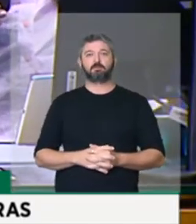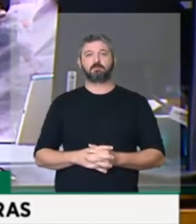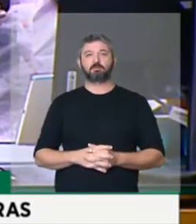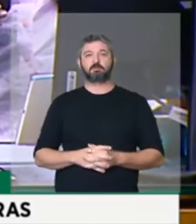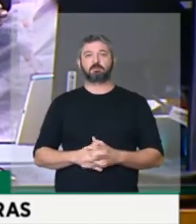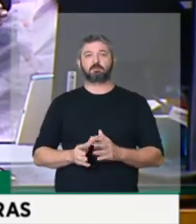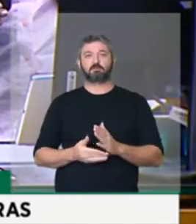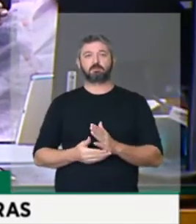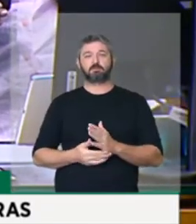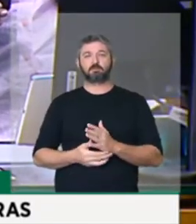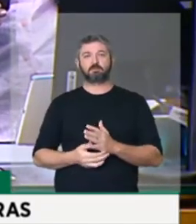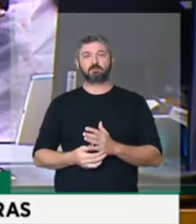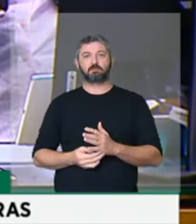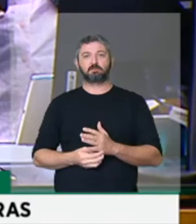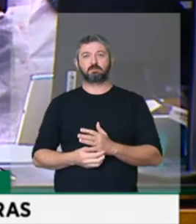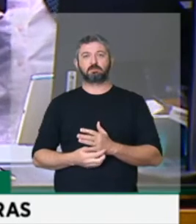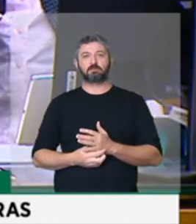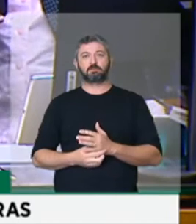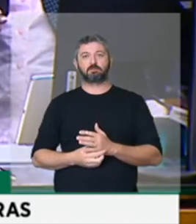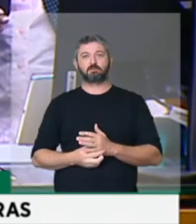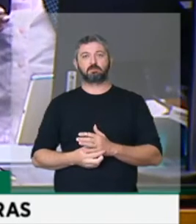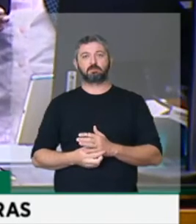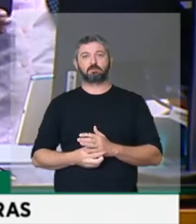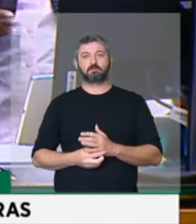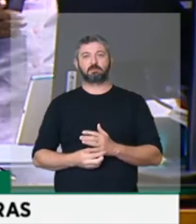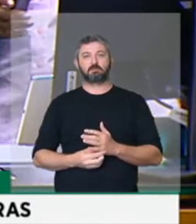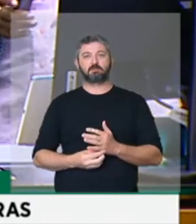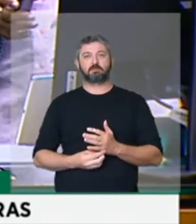RELATÓRIO PRONTO, A GENTE PRECISA VER ESSE RELATÓRIO, ANTES DE AVANÇAR. POR ISSO,